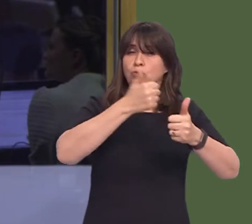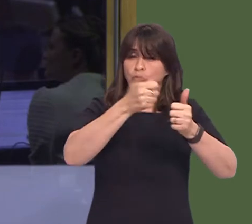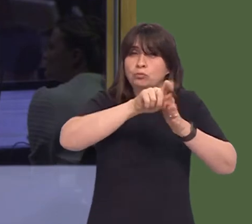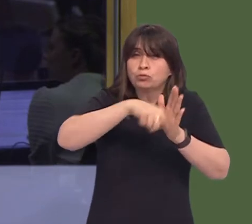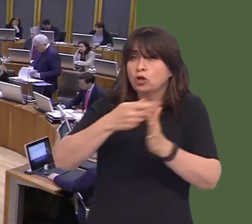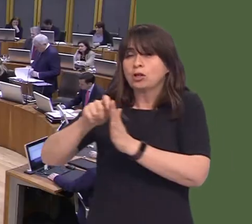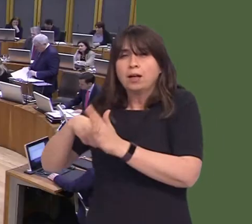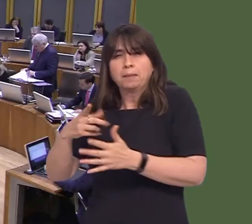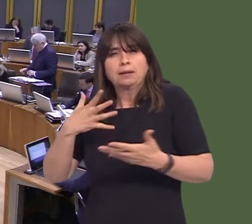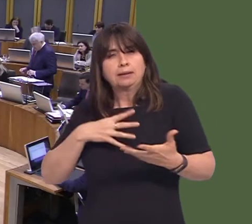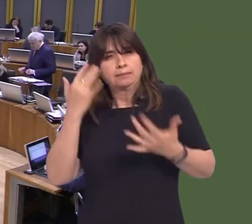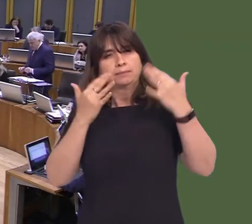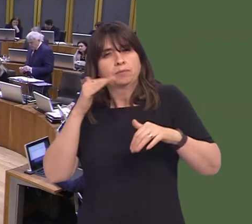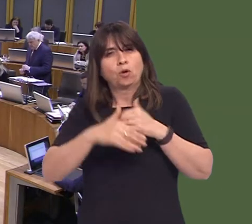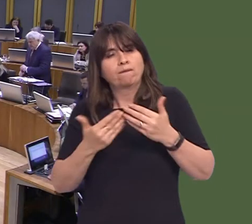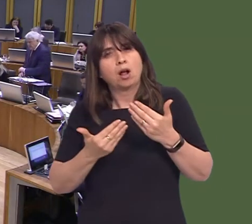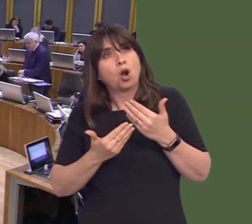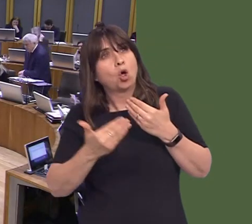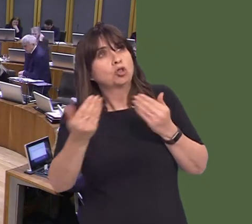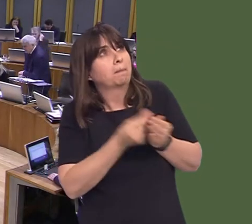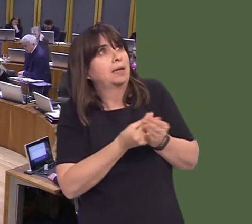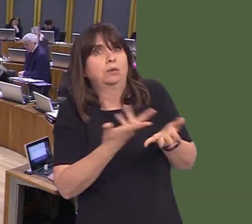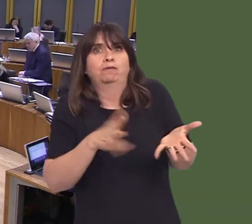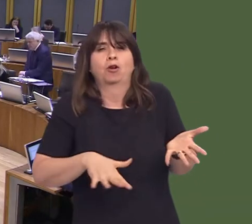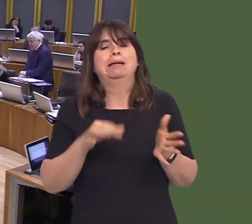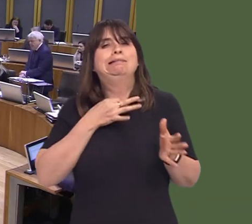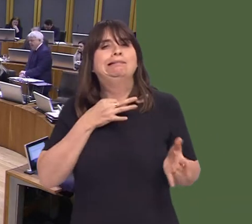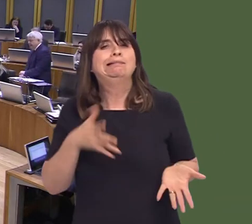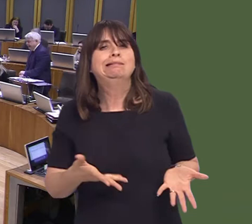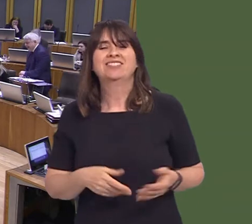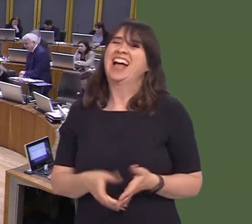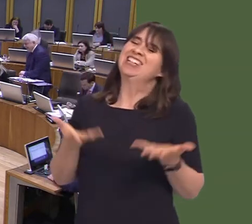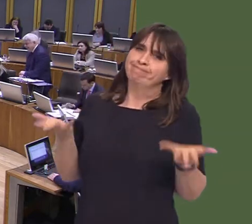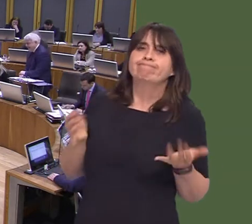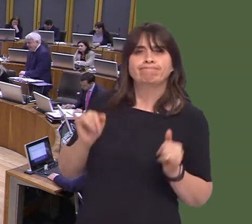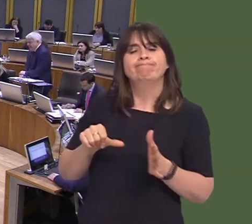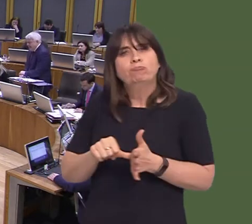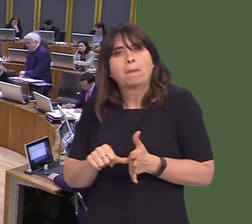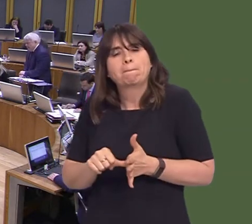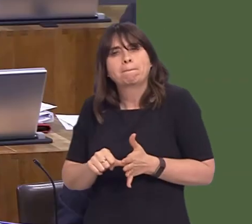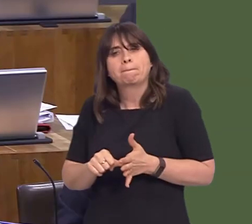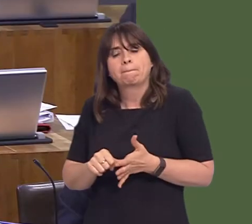Carwyn Jones AM: Ie, dyna beth yw'r broblem, onid yw e? Mewn sefyllfa lle mae maint yr